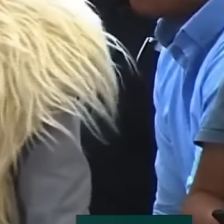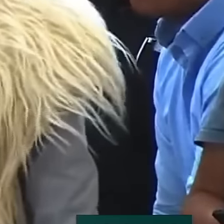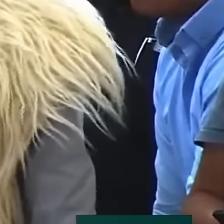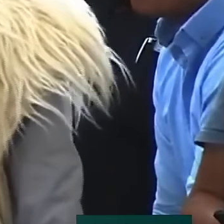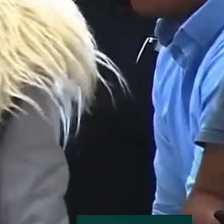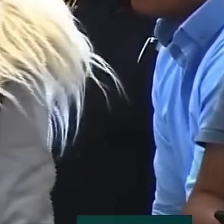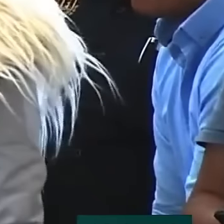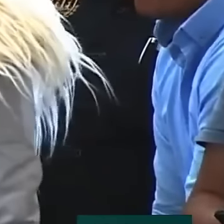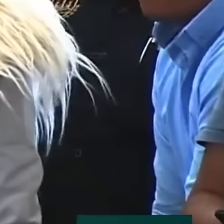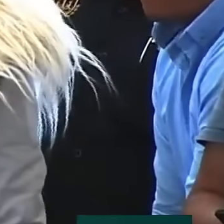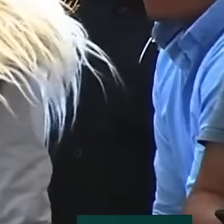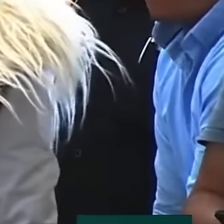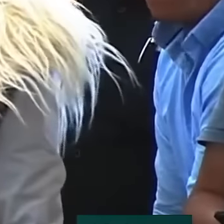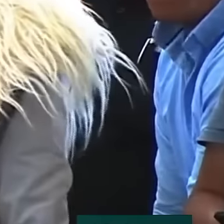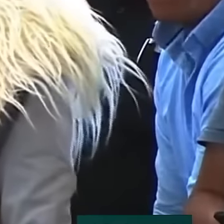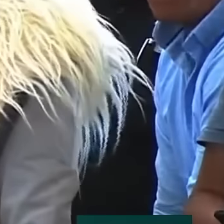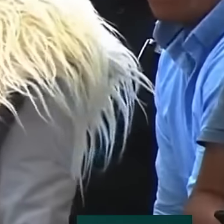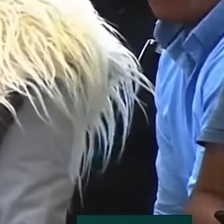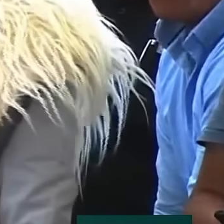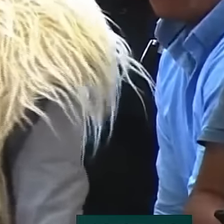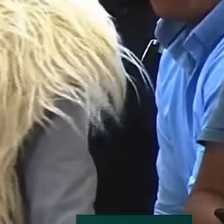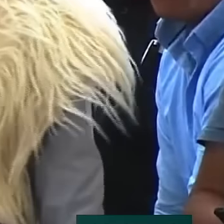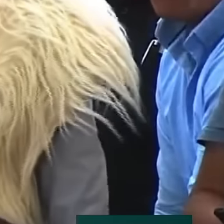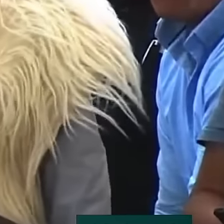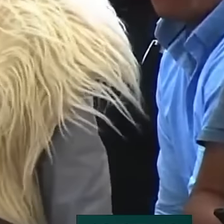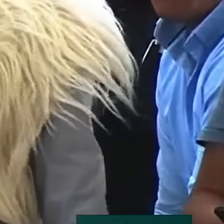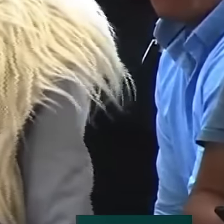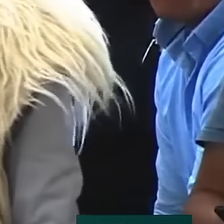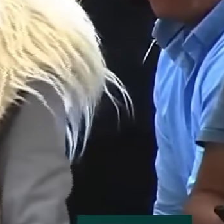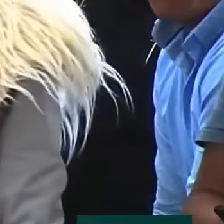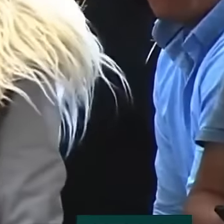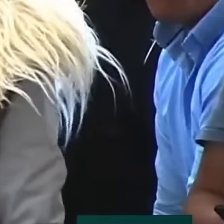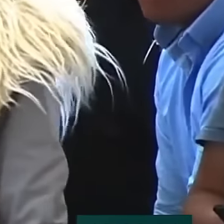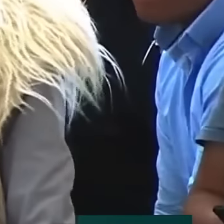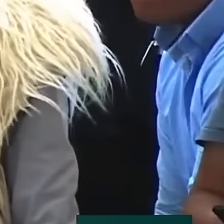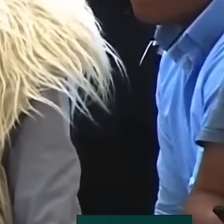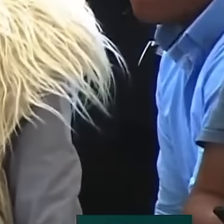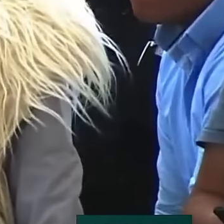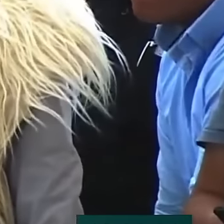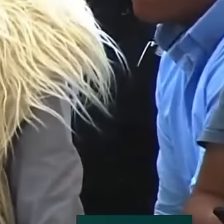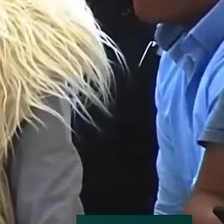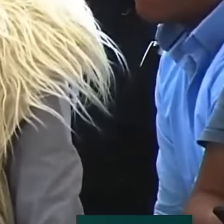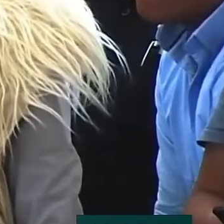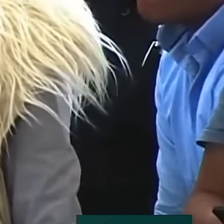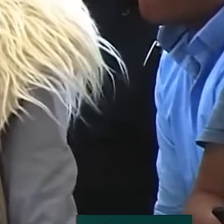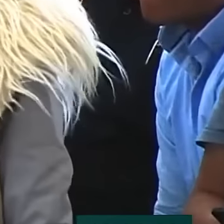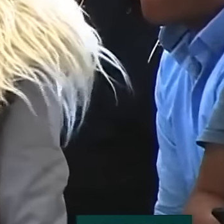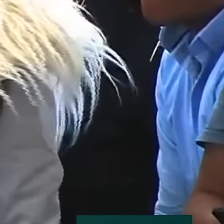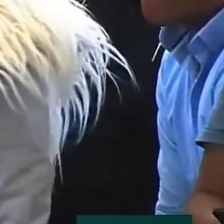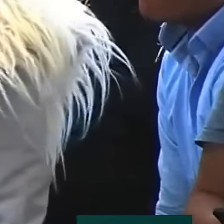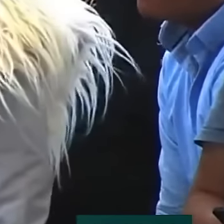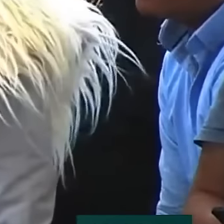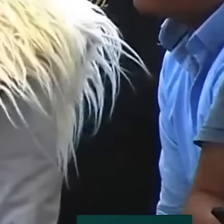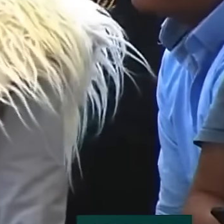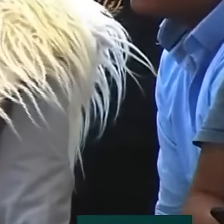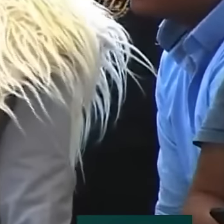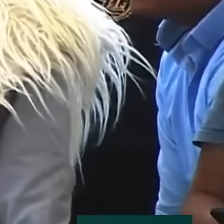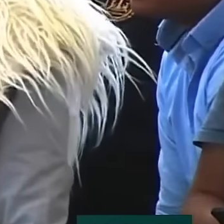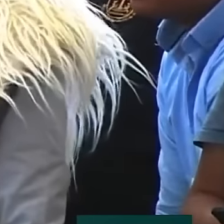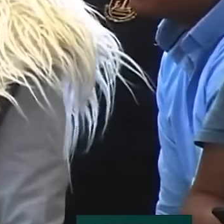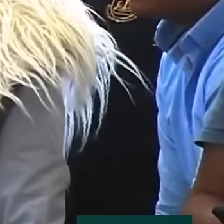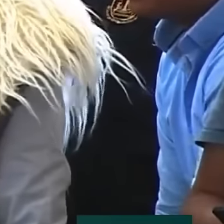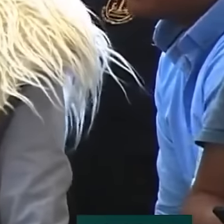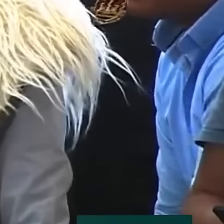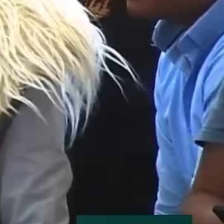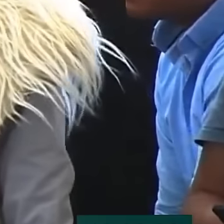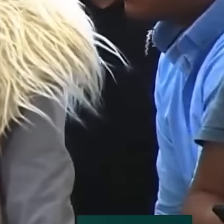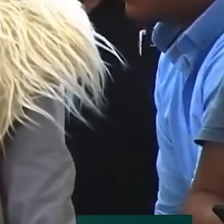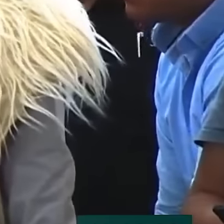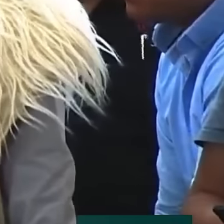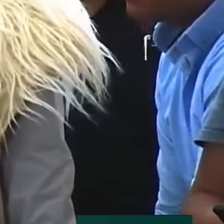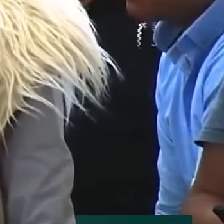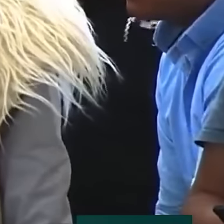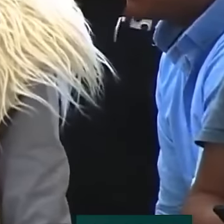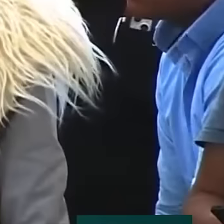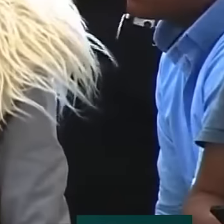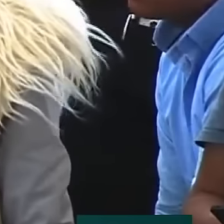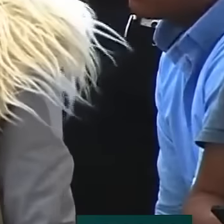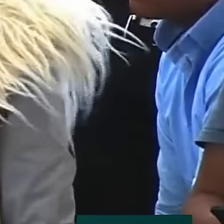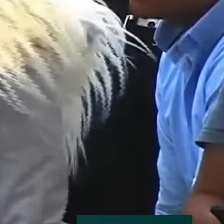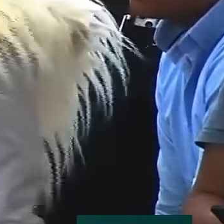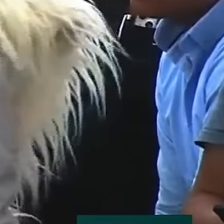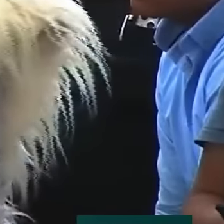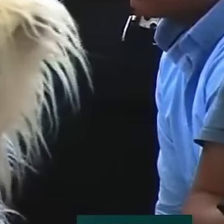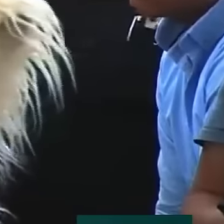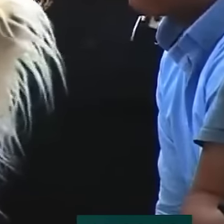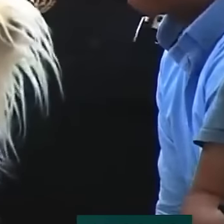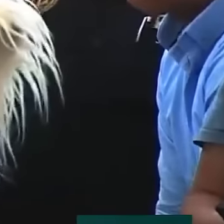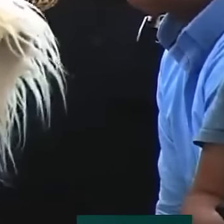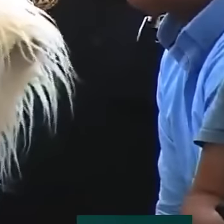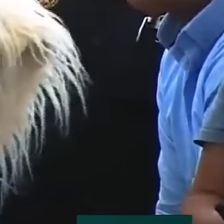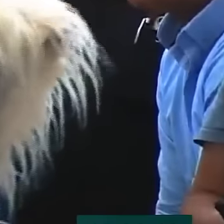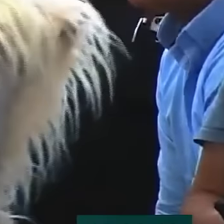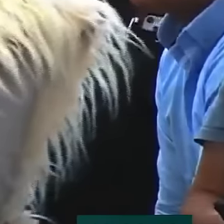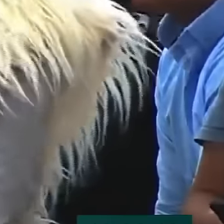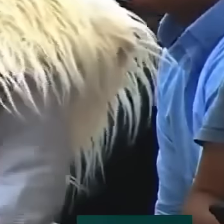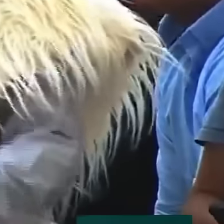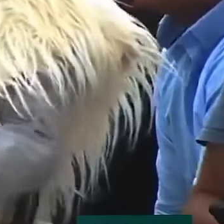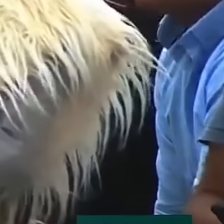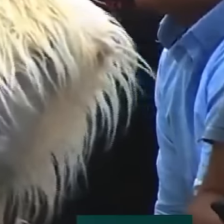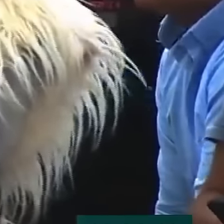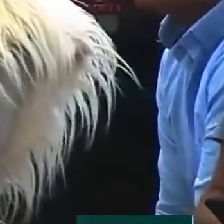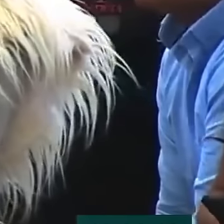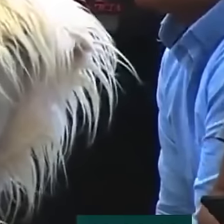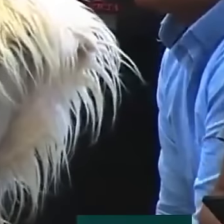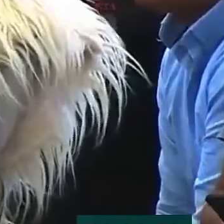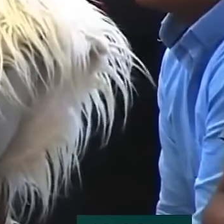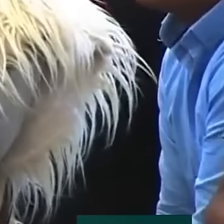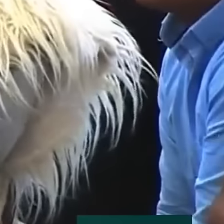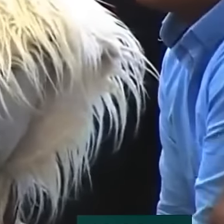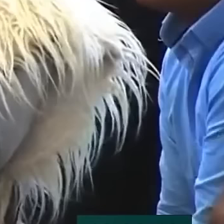cultura